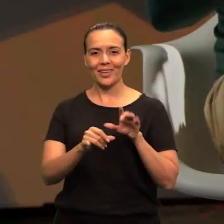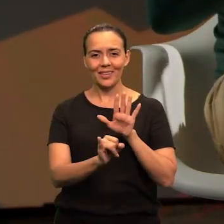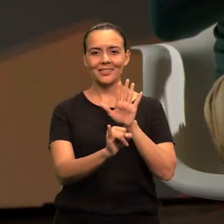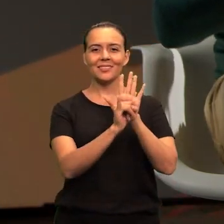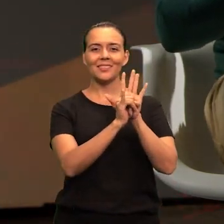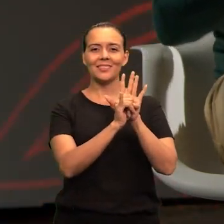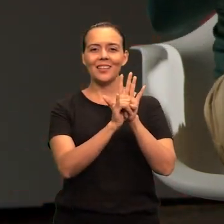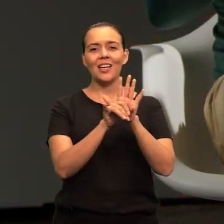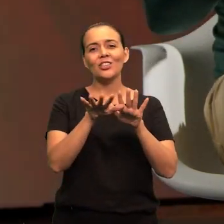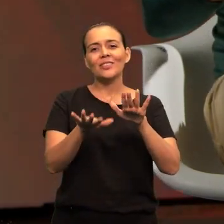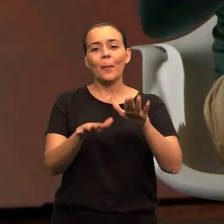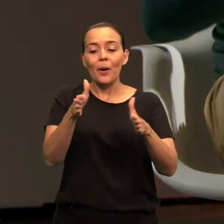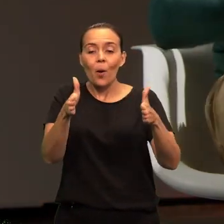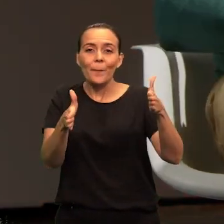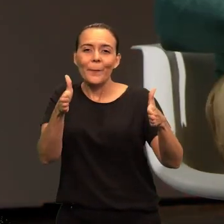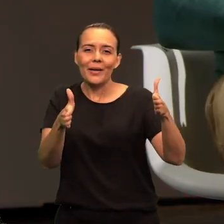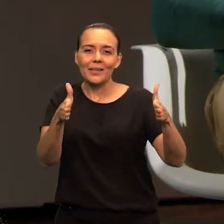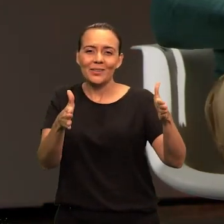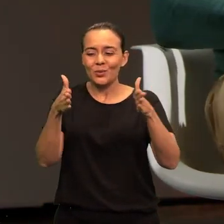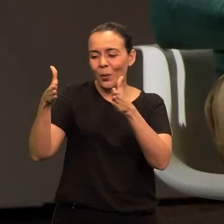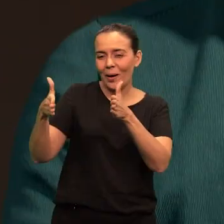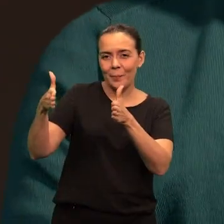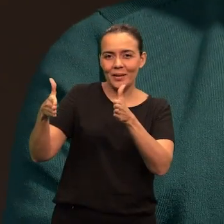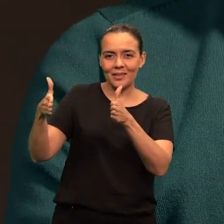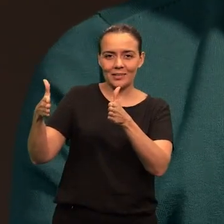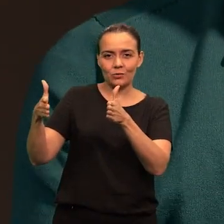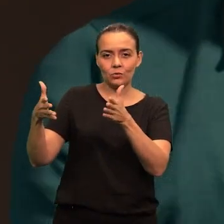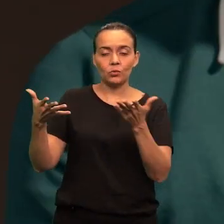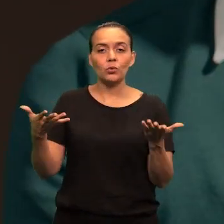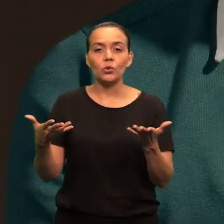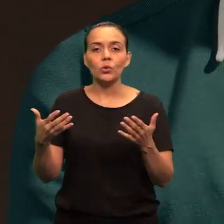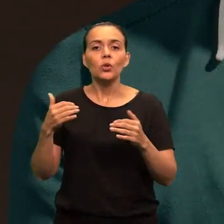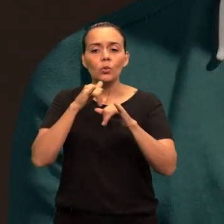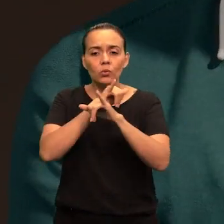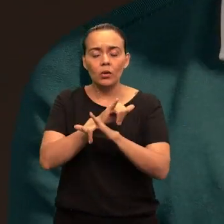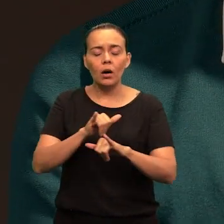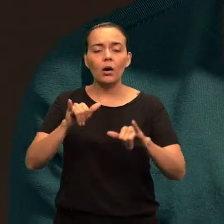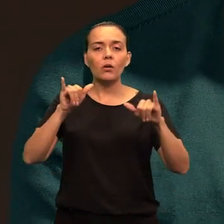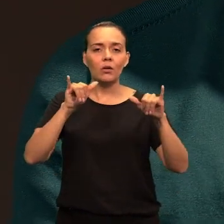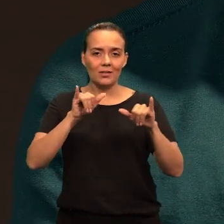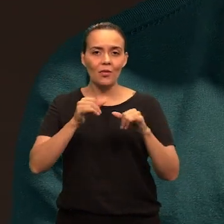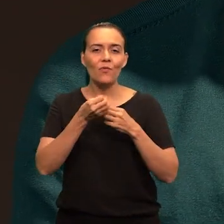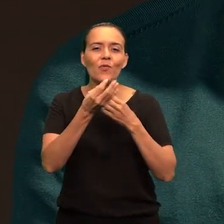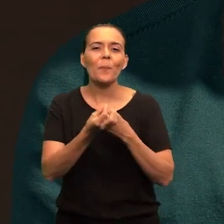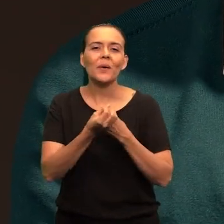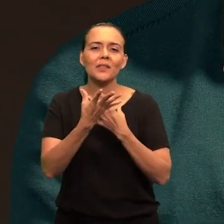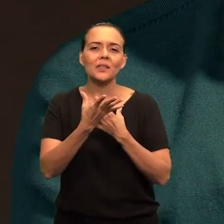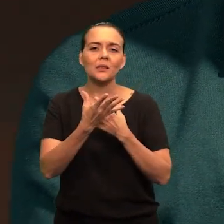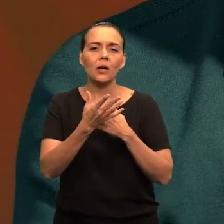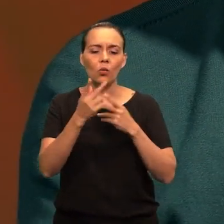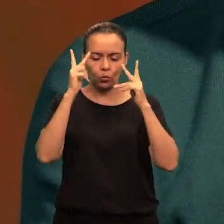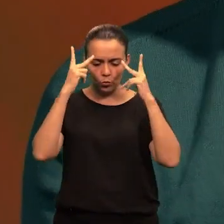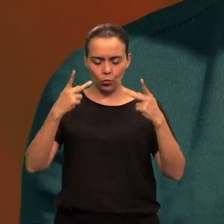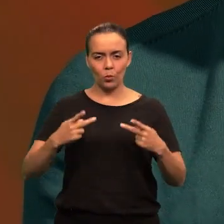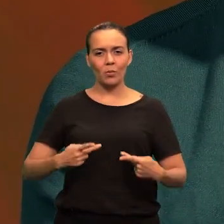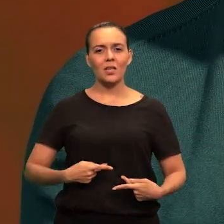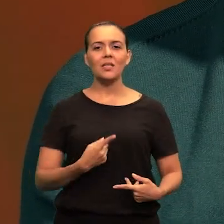estará de acordo com os tempos atuais Nós não falamos de uma identidade humana como sendo um elemento único.